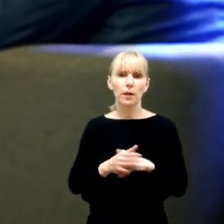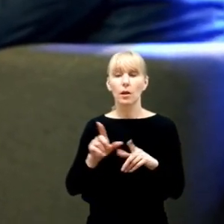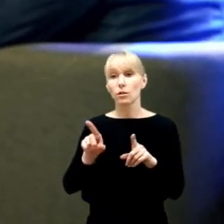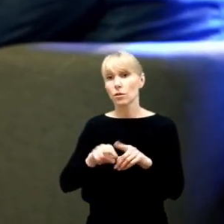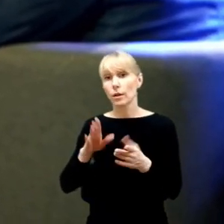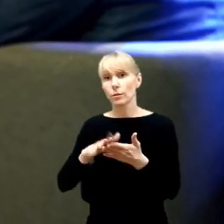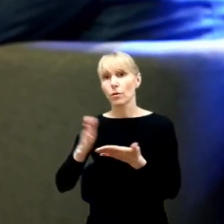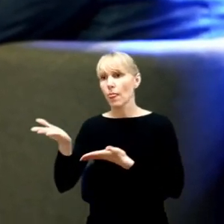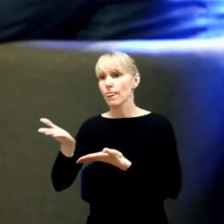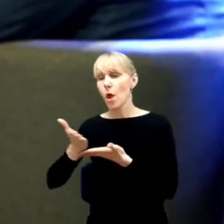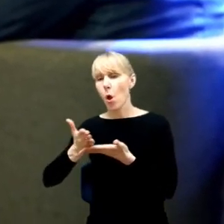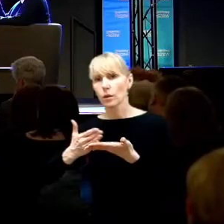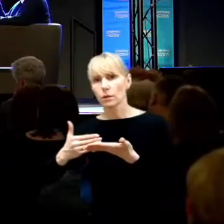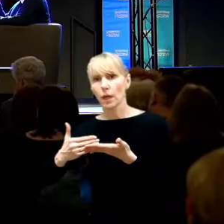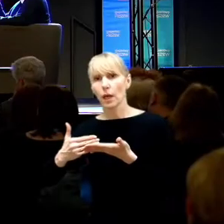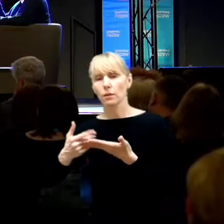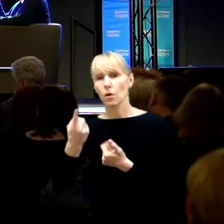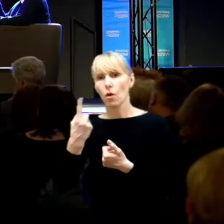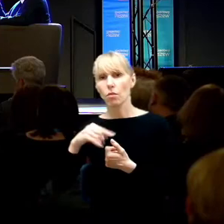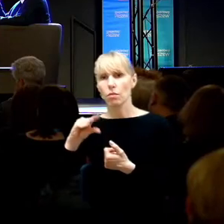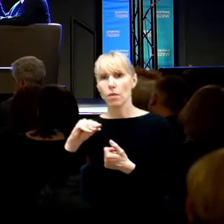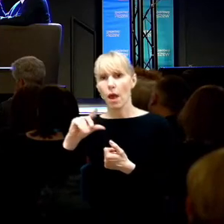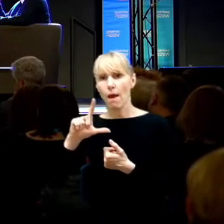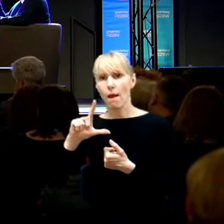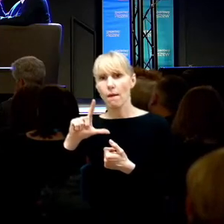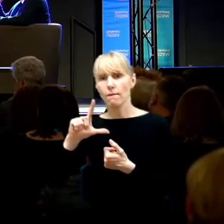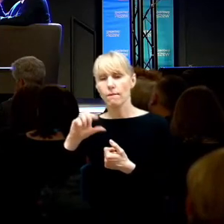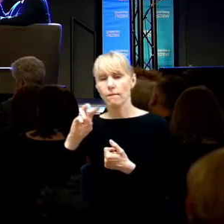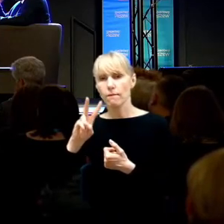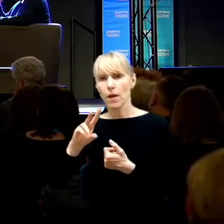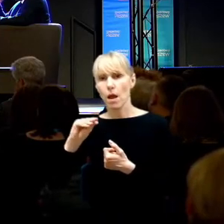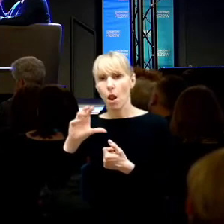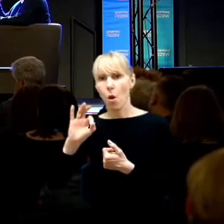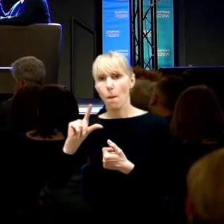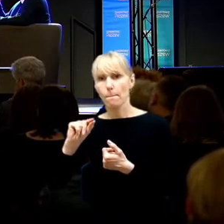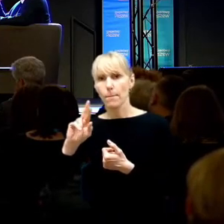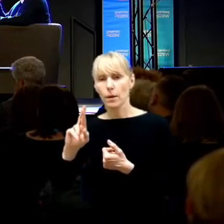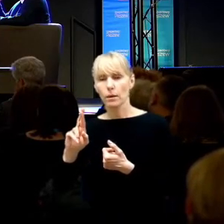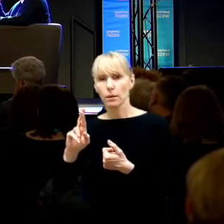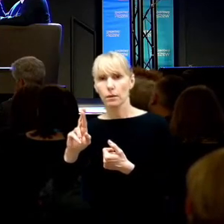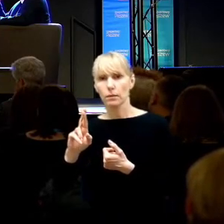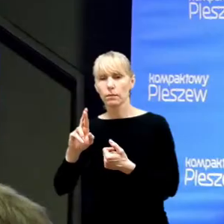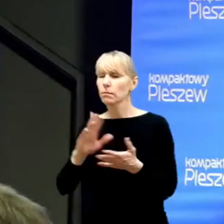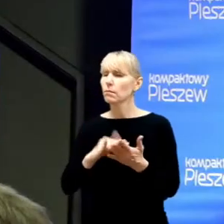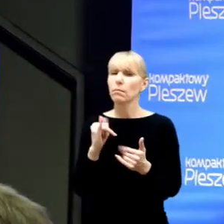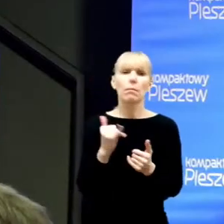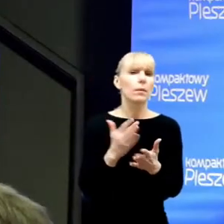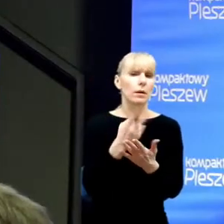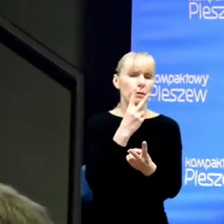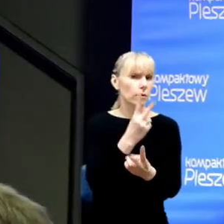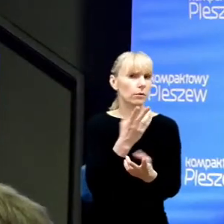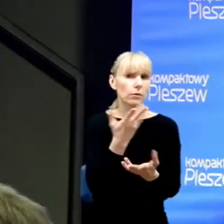Jakie Państwo widzą właśnie problemy i żeby się z nimi podzielić tutaj?